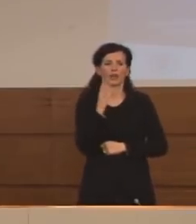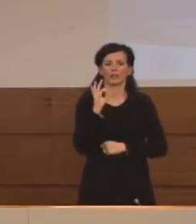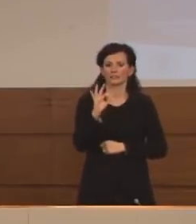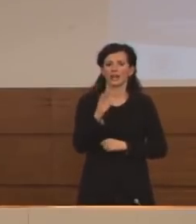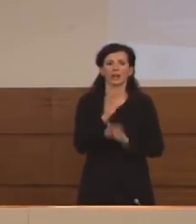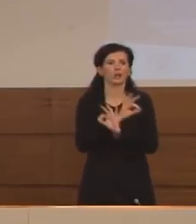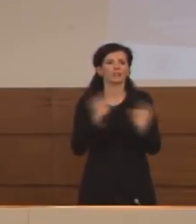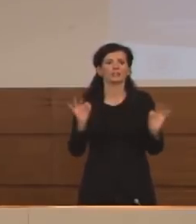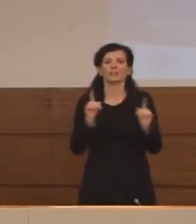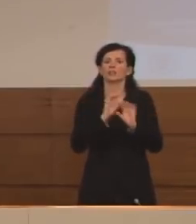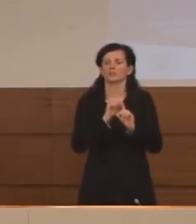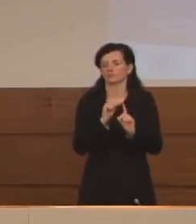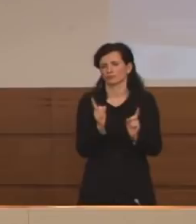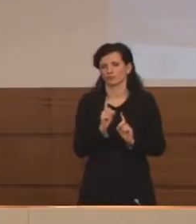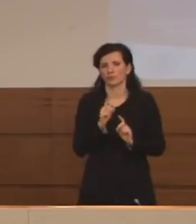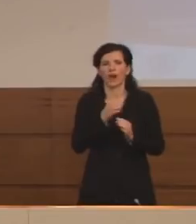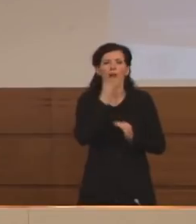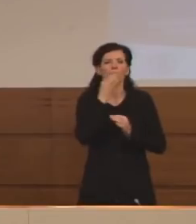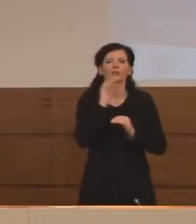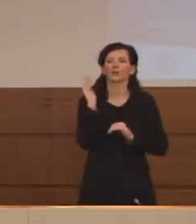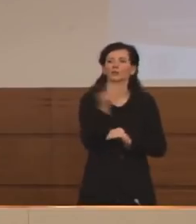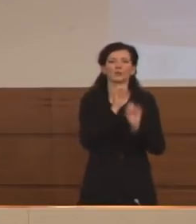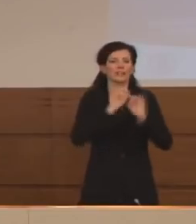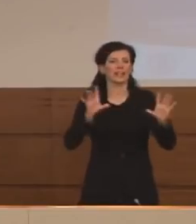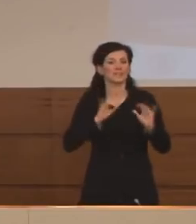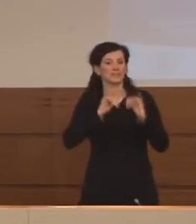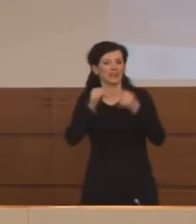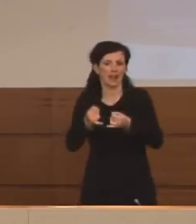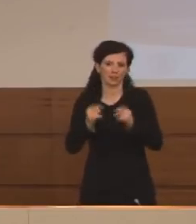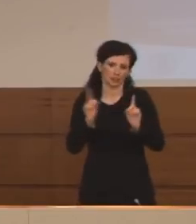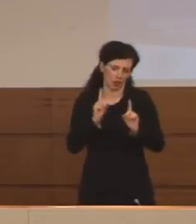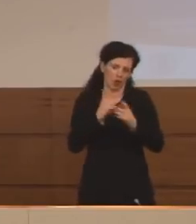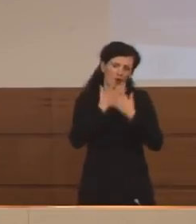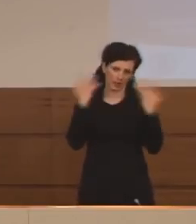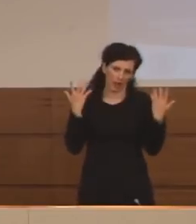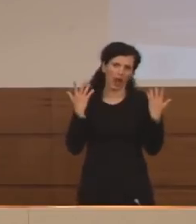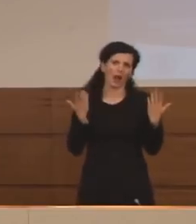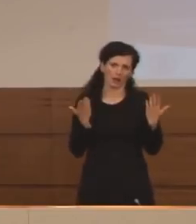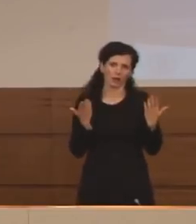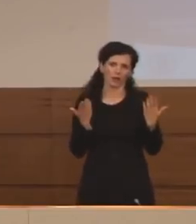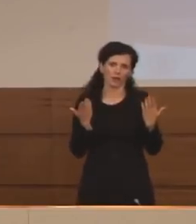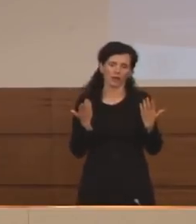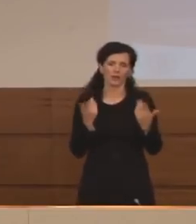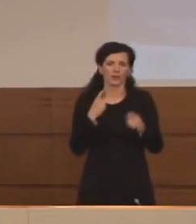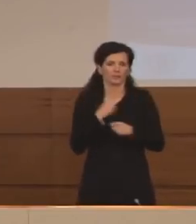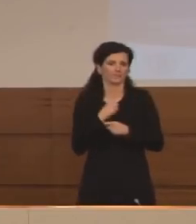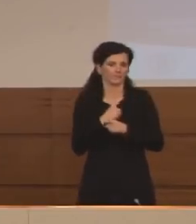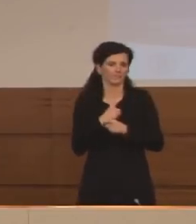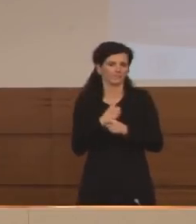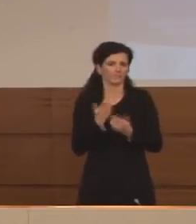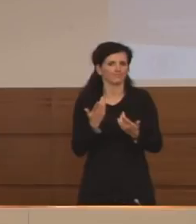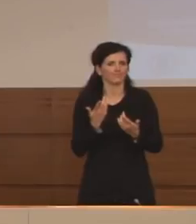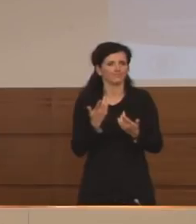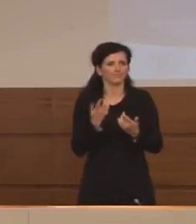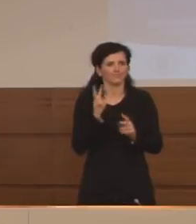e allora tana libera tutti, tutti tranquilli, è chiaro. Bisognerà comunque sia ingaggiare una dura lotta.